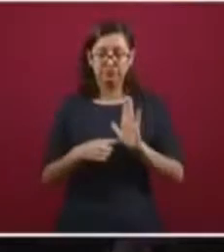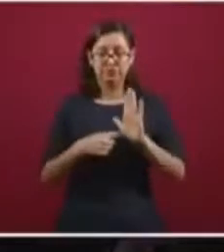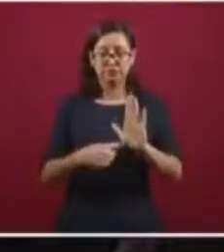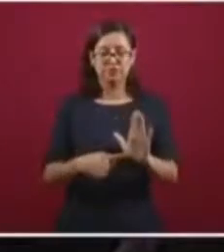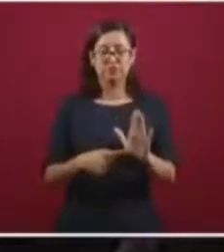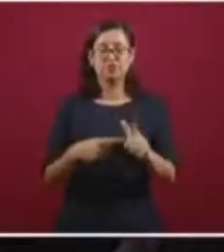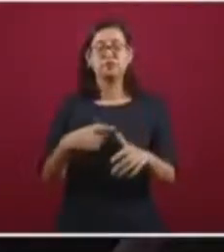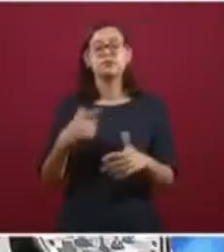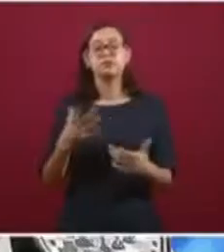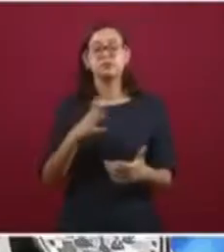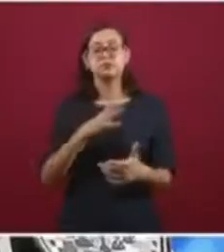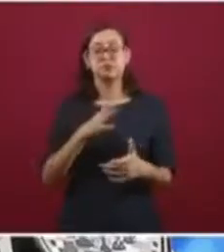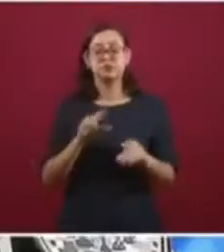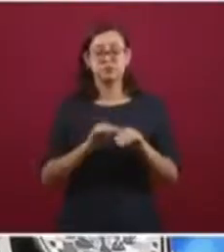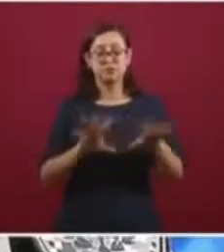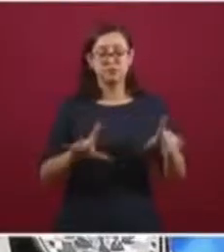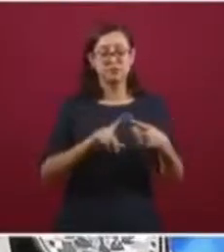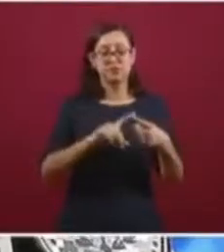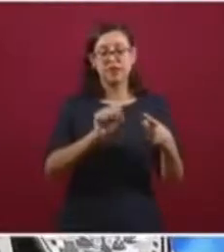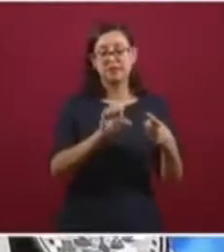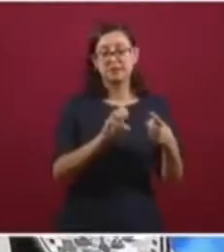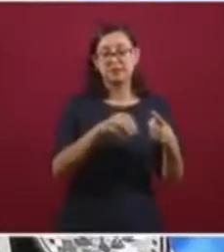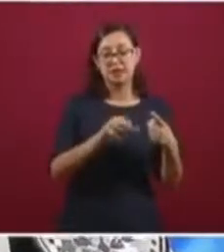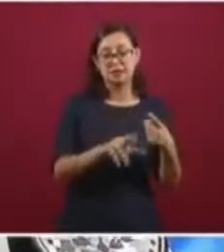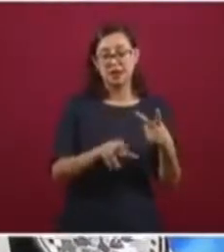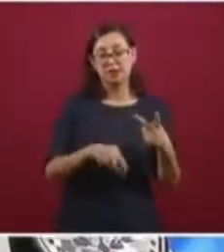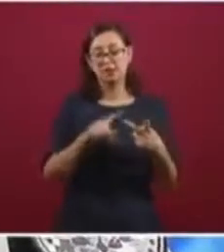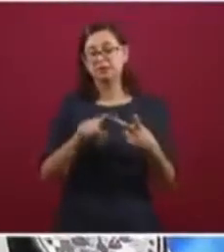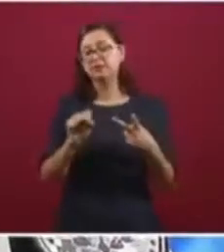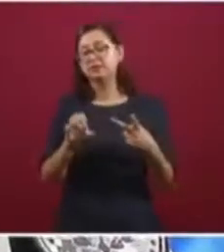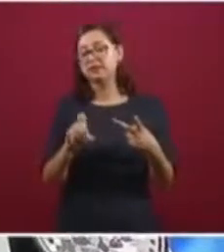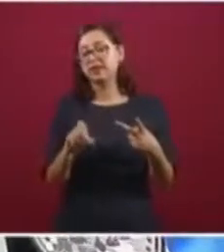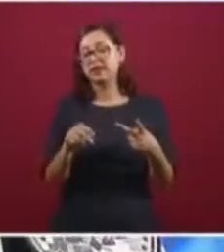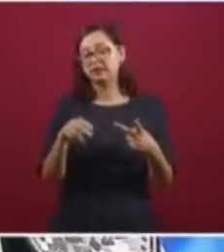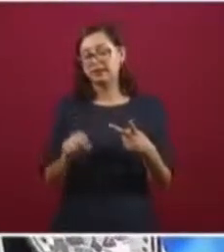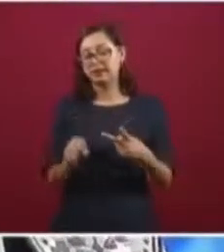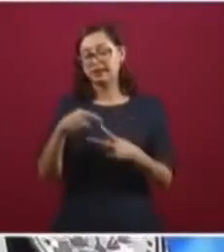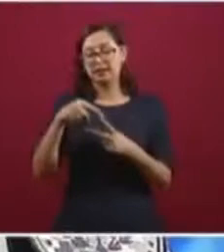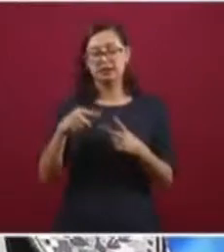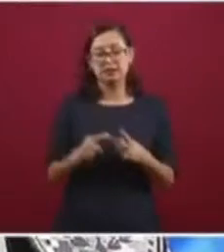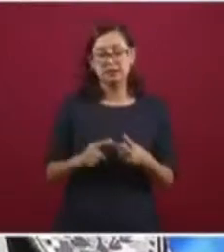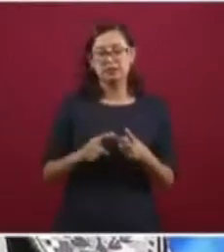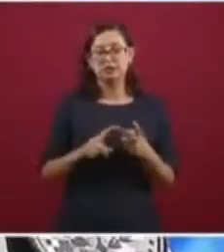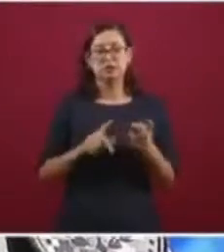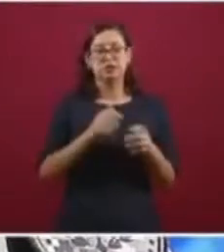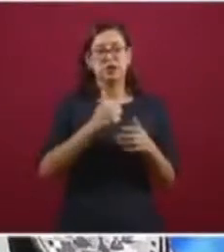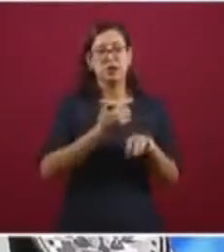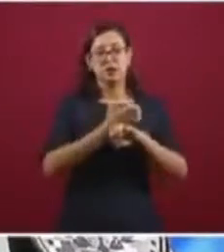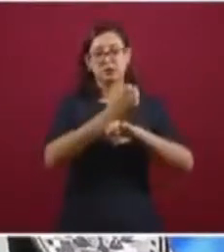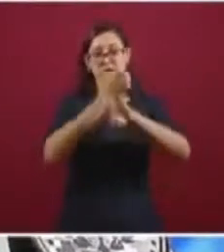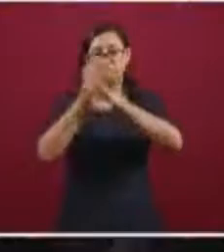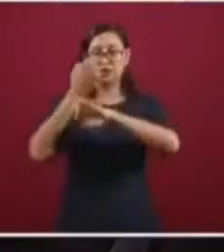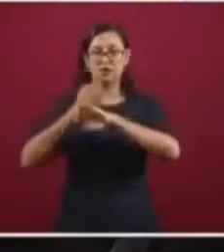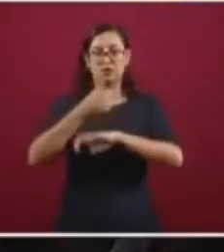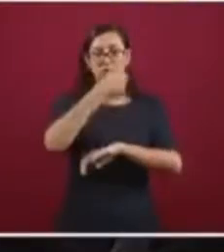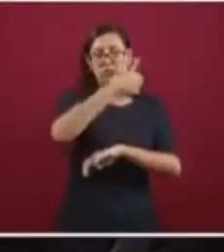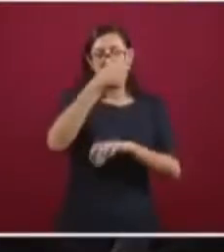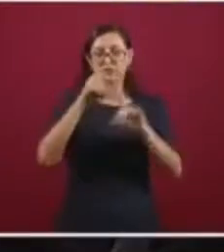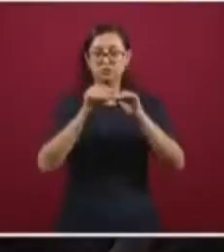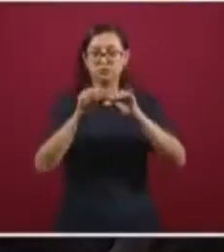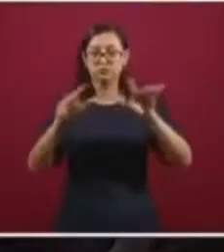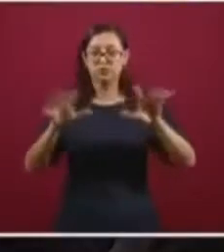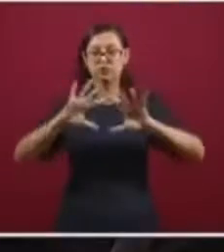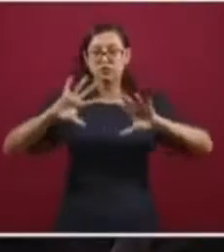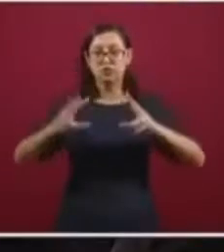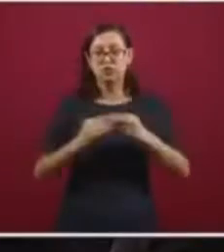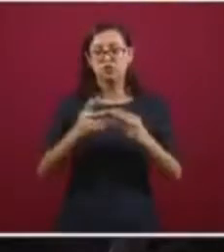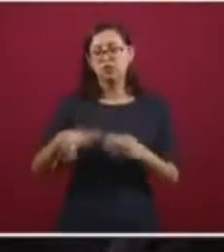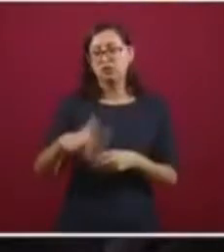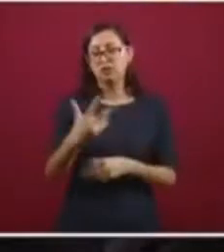que tanto Semar como Sedena tienen en cada una de las entidades. Aquí vemos 13 mil 461